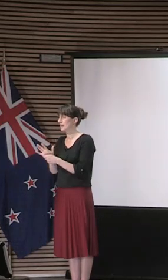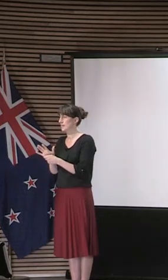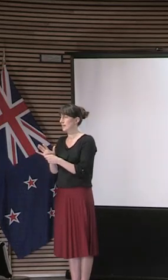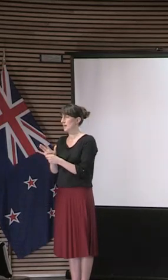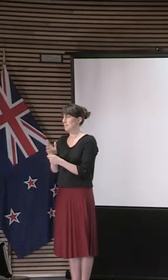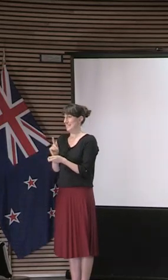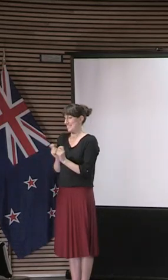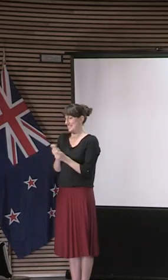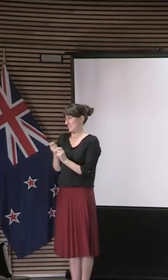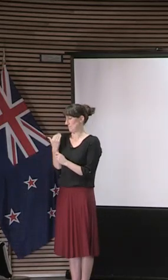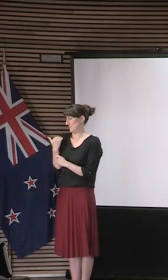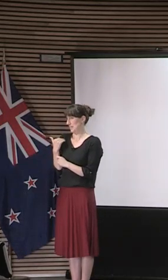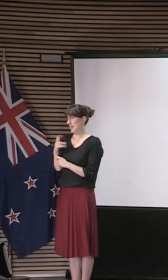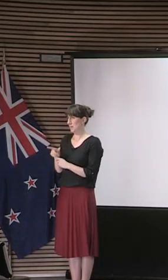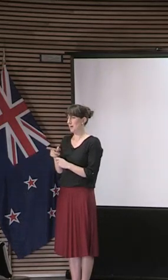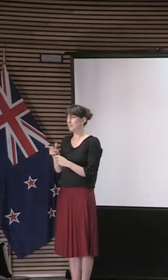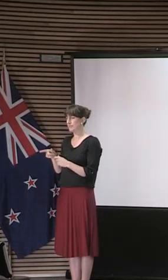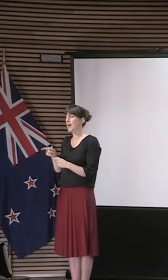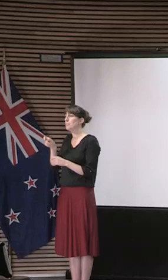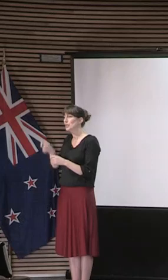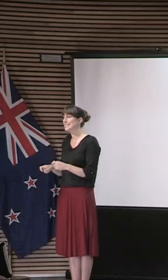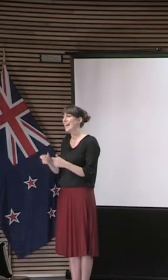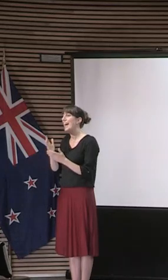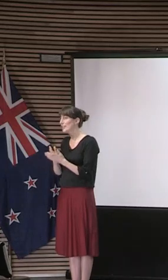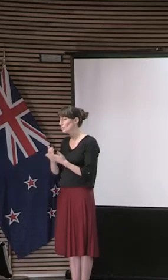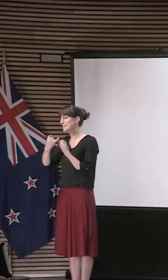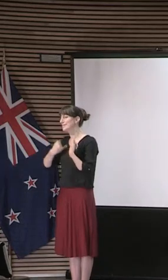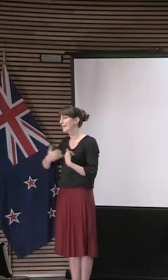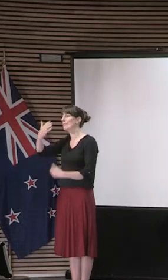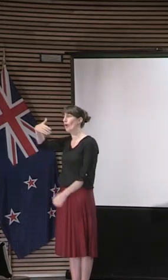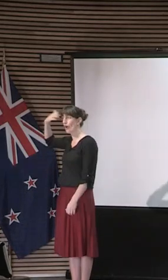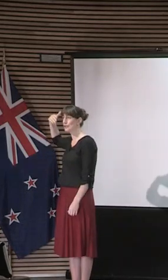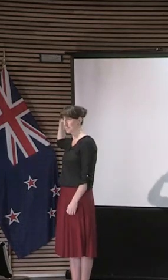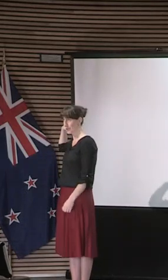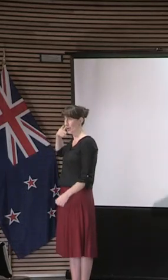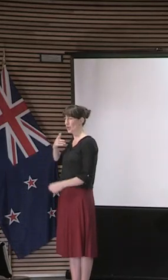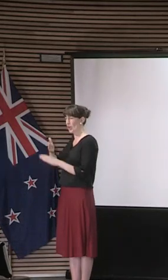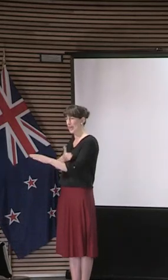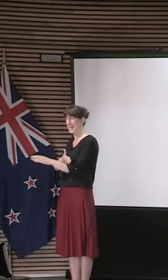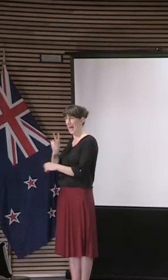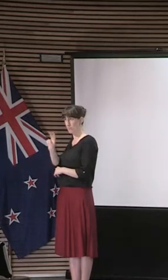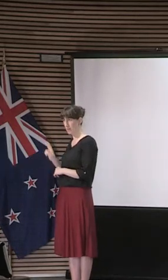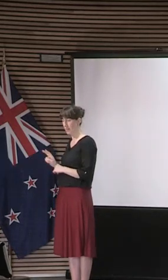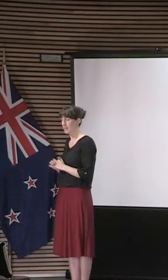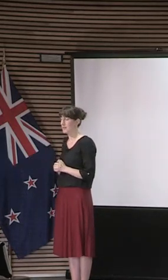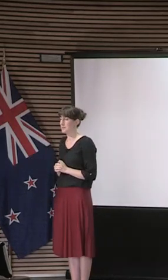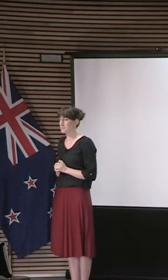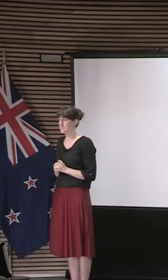ano matou i tetahi atu keehi i hono inanahi, na me pehea te kitenga i nga keehi i tenei wa i roto i te waa? DR ASHLEY